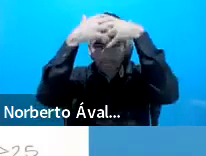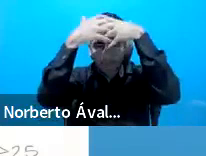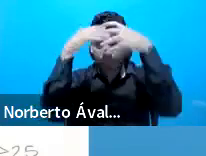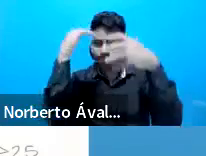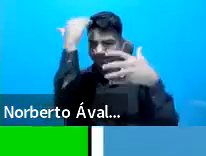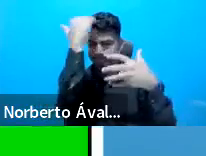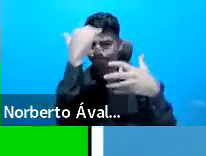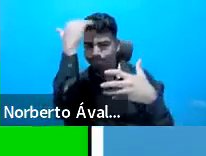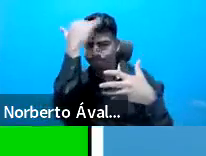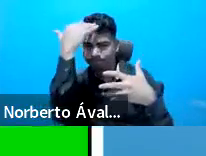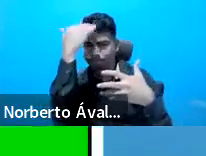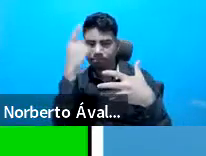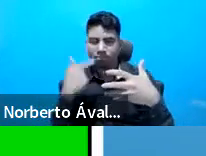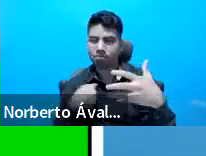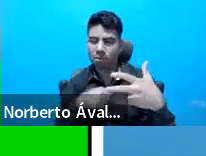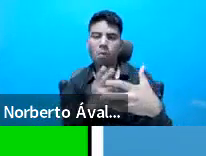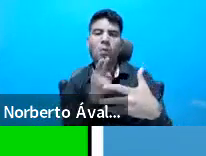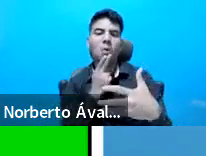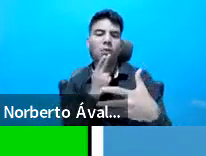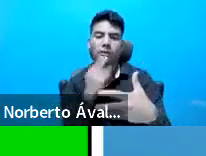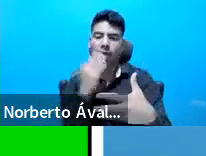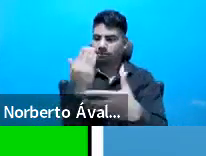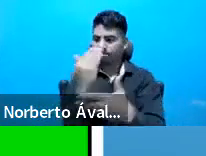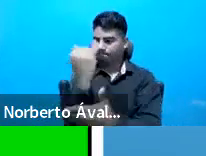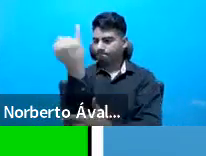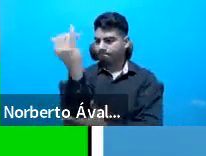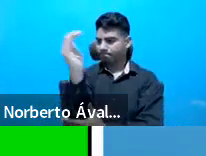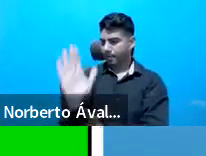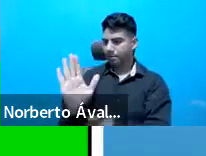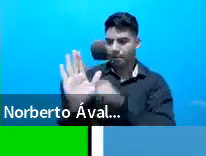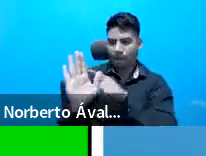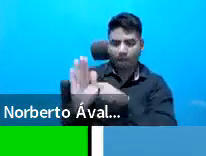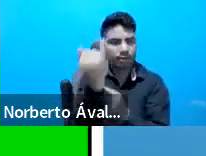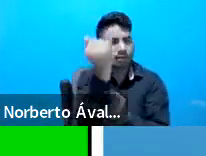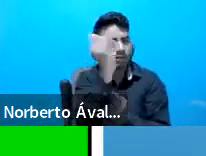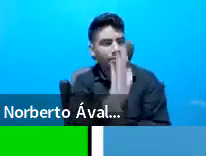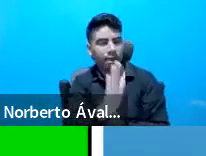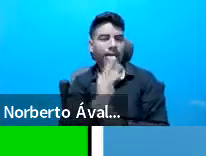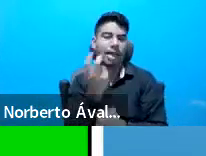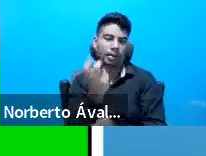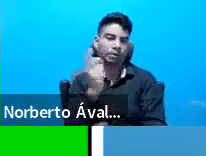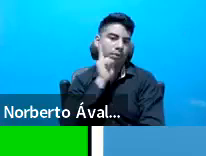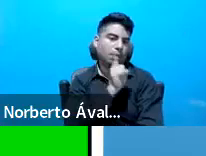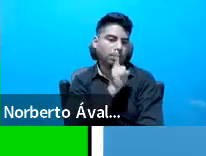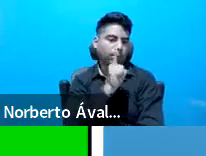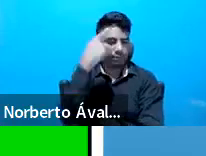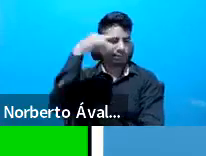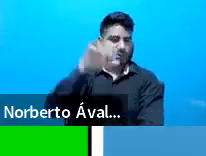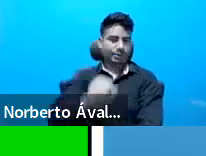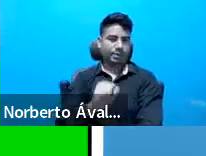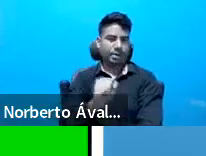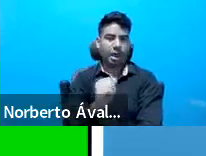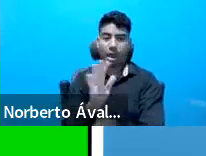se llamaba recta ese triángulo se llamaba, rectangu bueno, pero hasta este hasta este momento, cuando presentamos el trabajo de de maestría, nos dicen